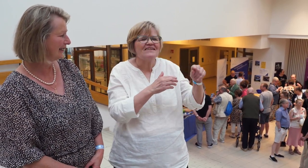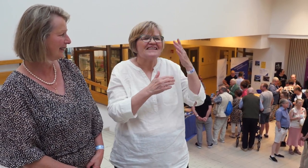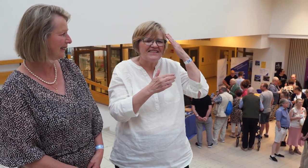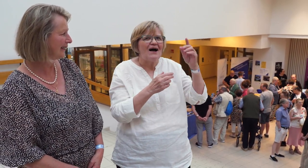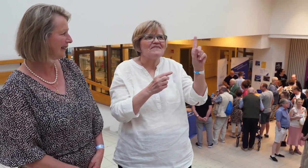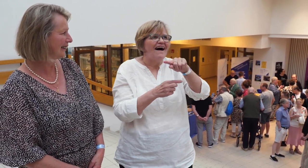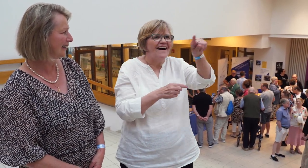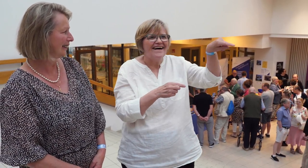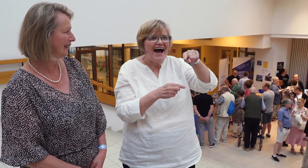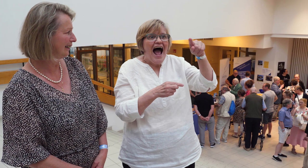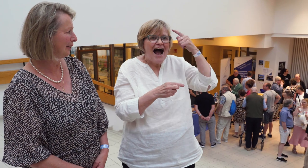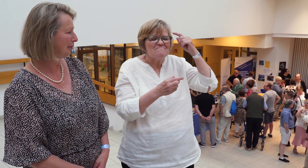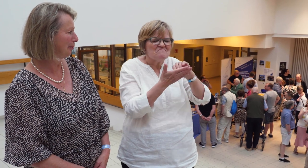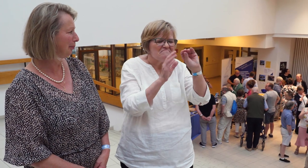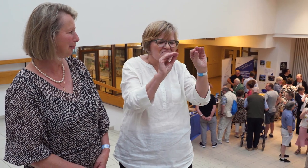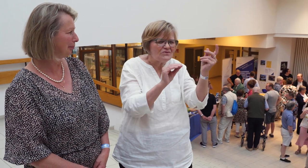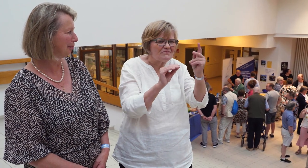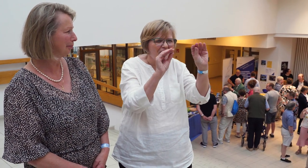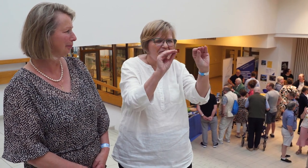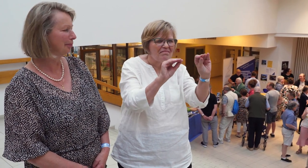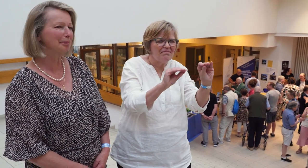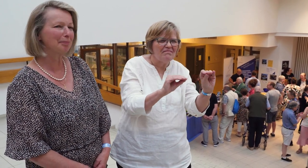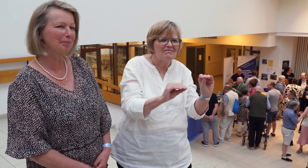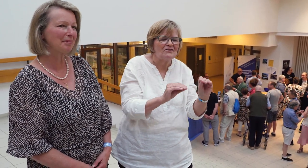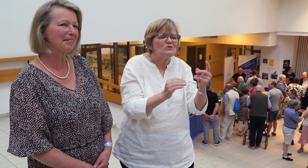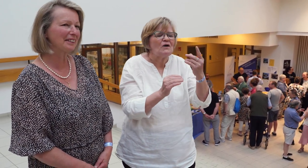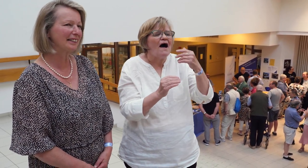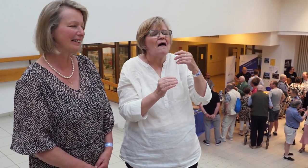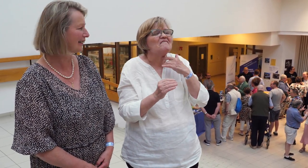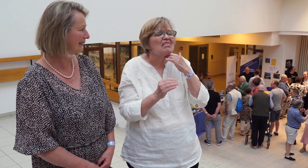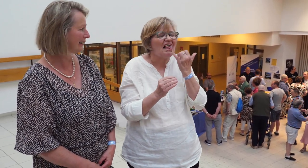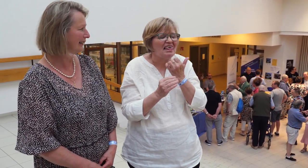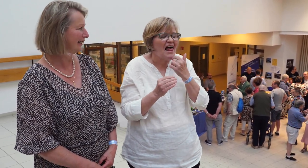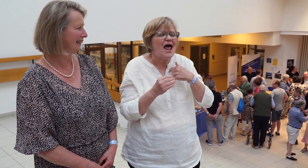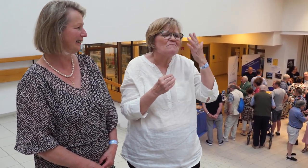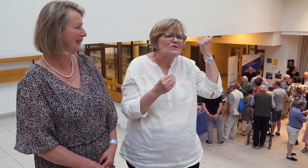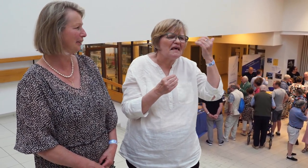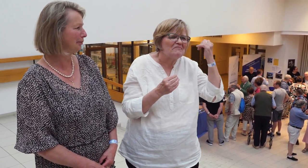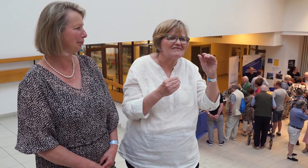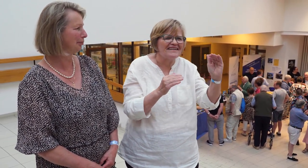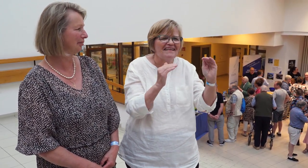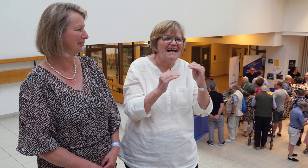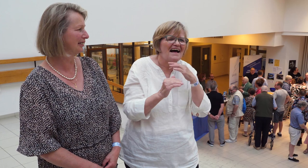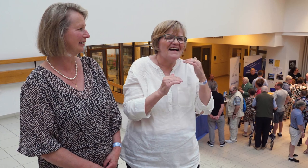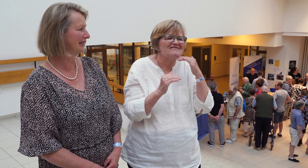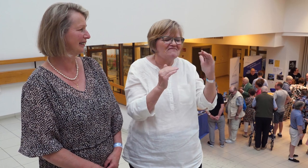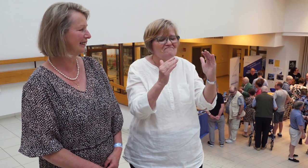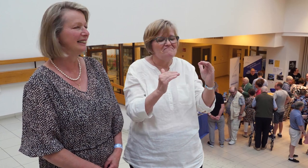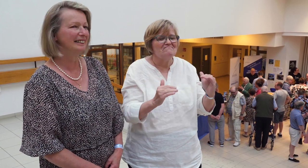millaisia kysymyksiä tietokilpailuun kannattaisi laittaa. Leikilläni en muistanut itse vastausta kaikkiin kysymyksiin, -